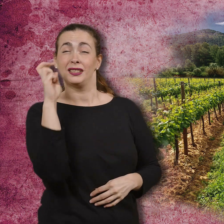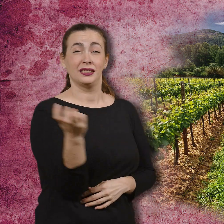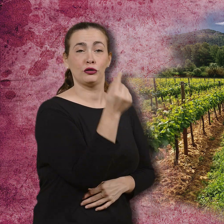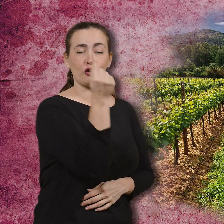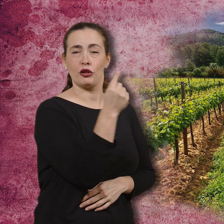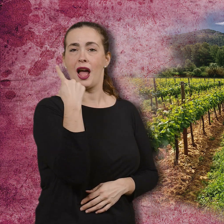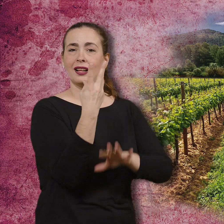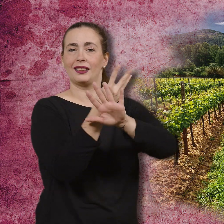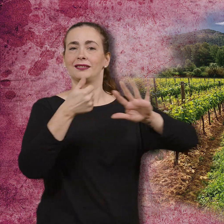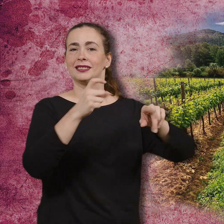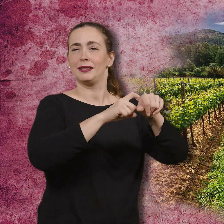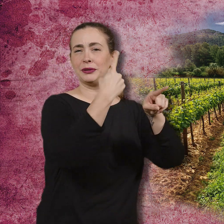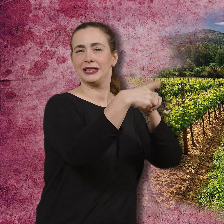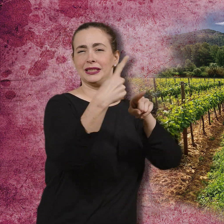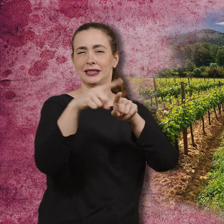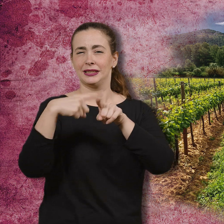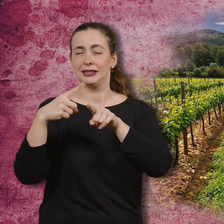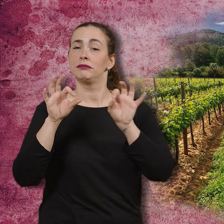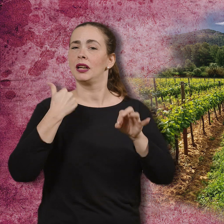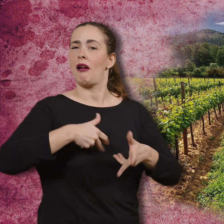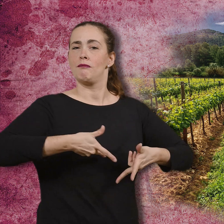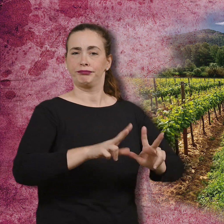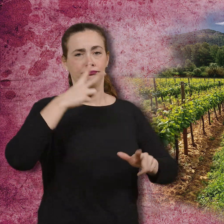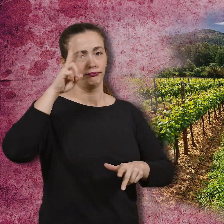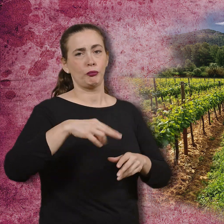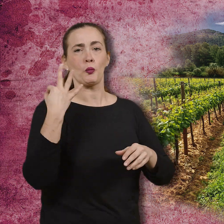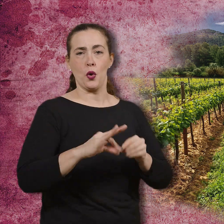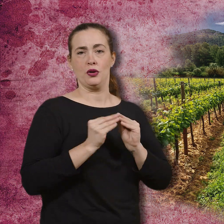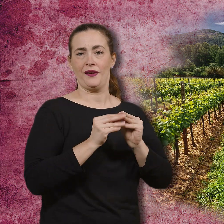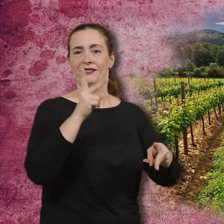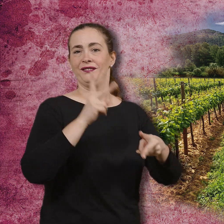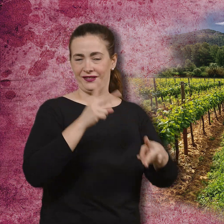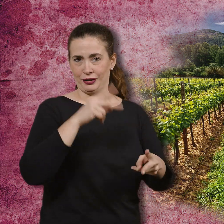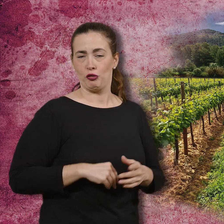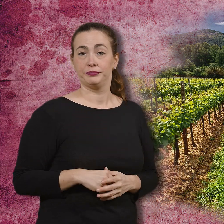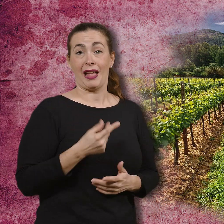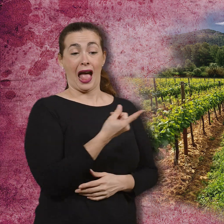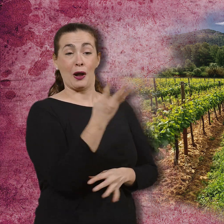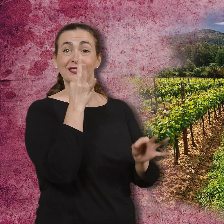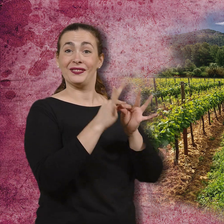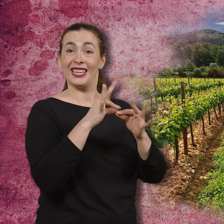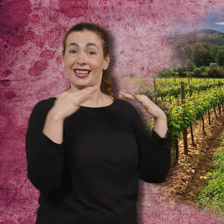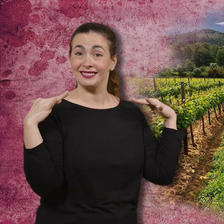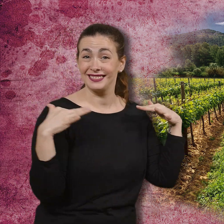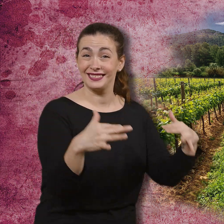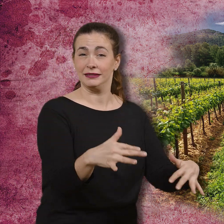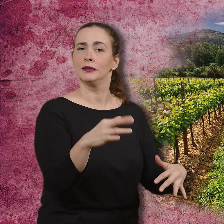Compta amb trenta-sis varietats de raïm autoritzades entre les que trobem varietats autòctones i varietats foranies,